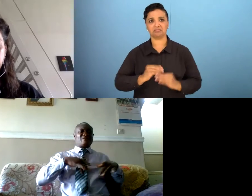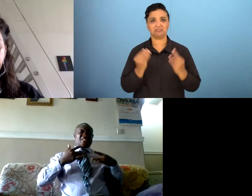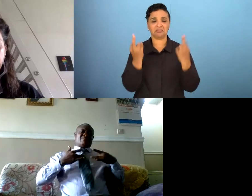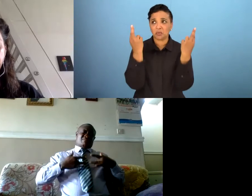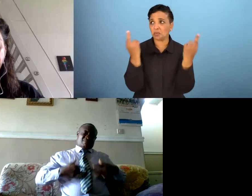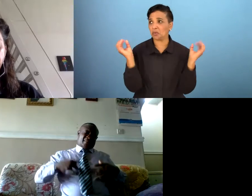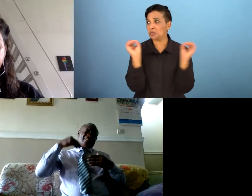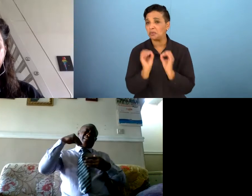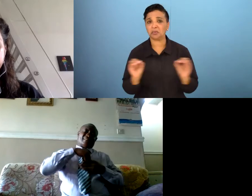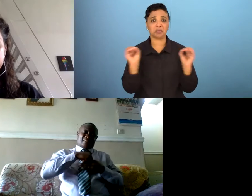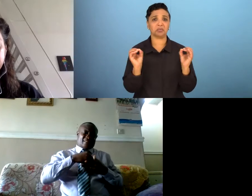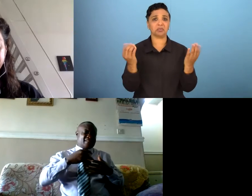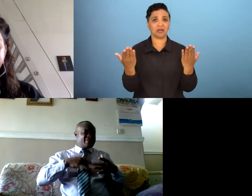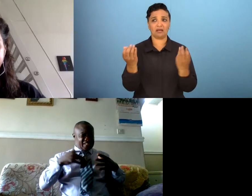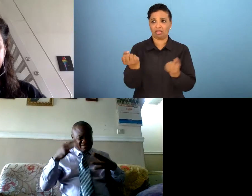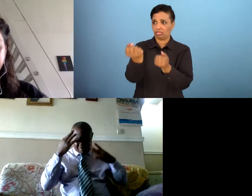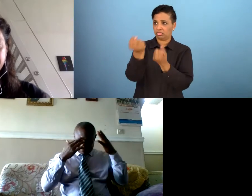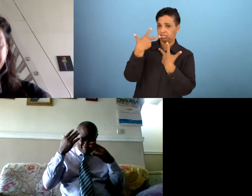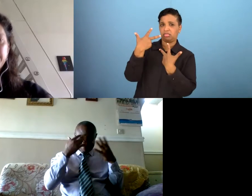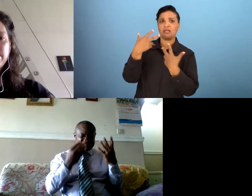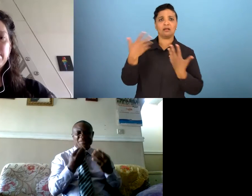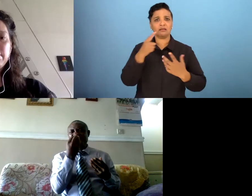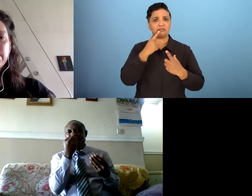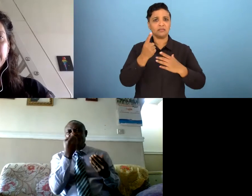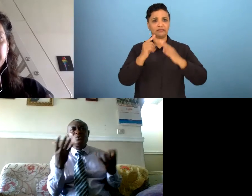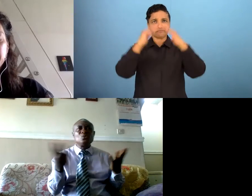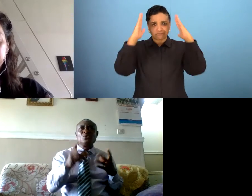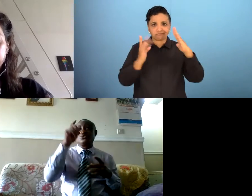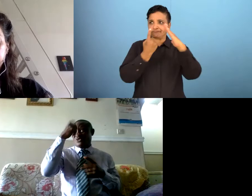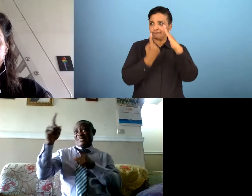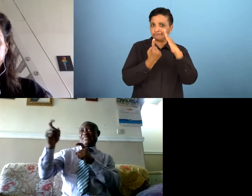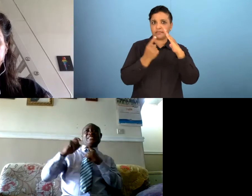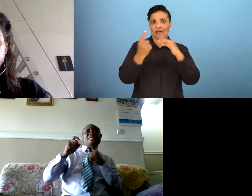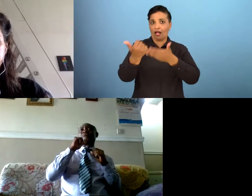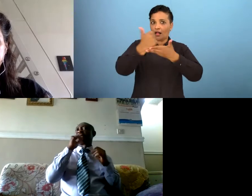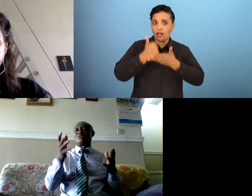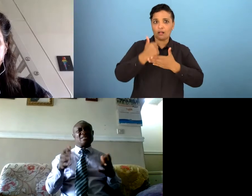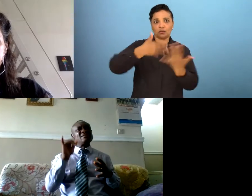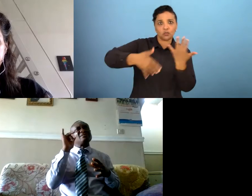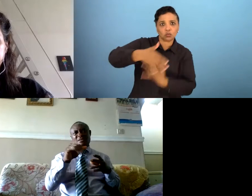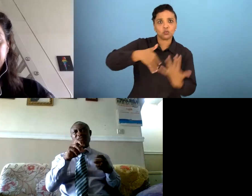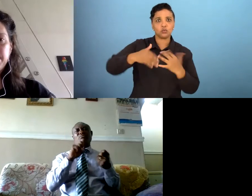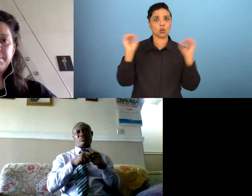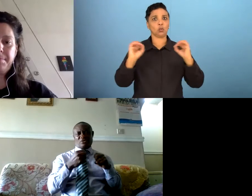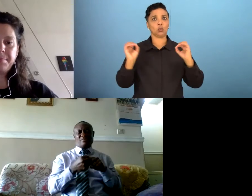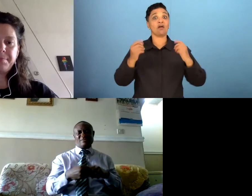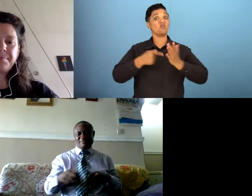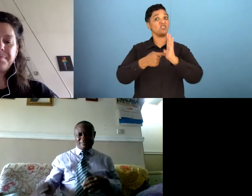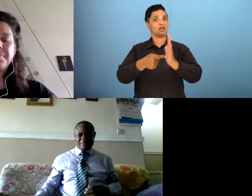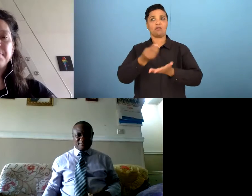Otros encuestados informaron que lucharon con sentimientos de desaliento y desesperanza derivados del abandono, la negligencia y la exclusión de las personas con discapacidad